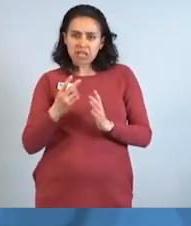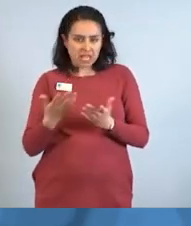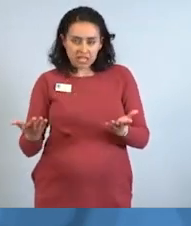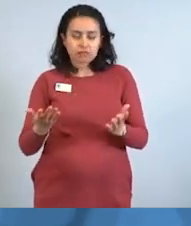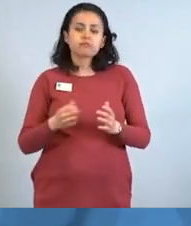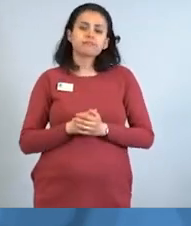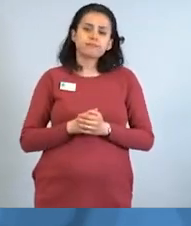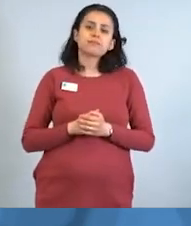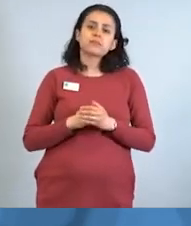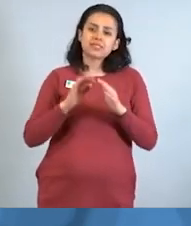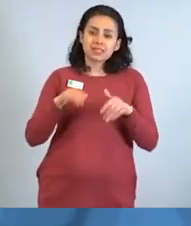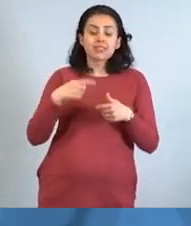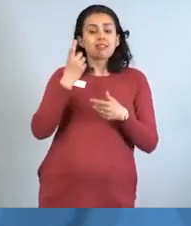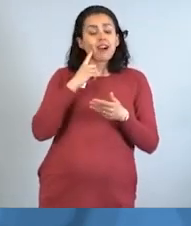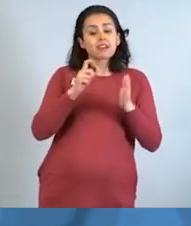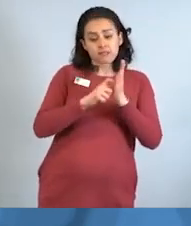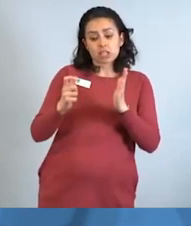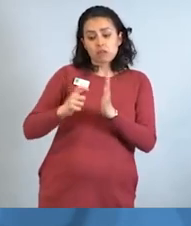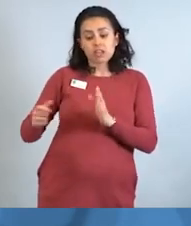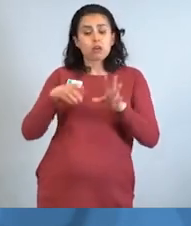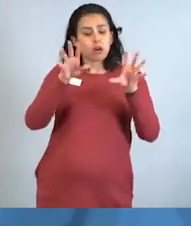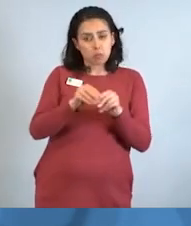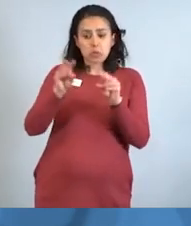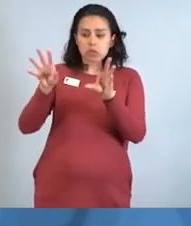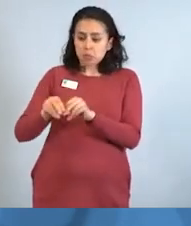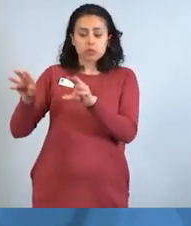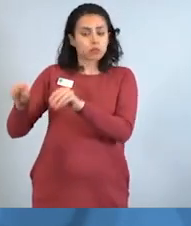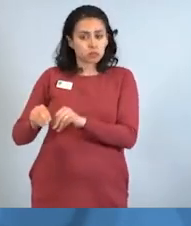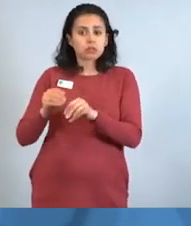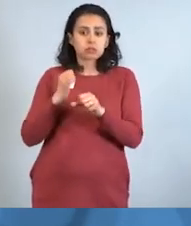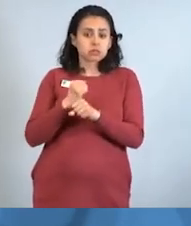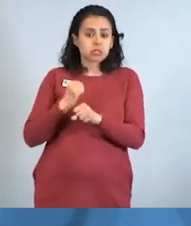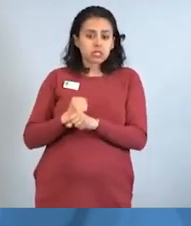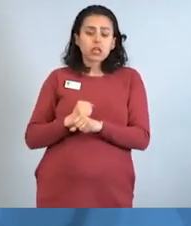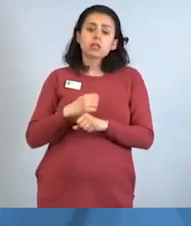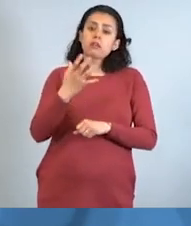Näistä tulee viikottain raportit, joita voi katsoa Fimean sivuilta.